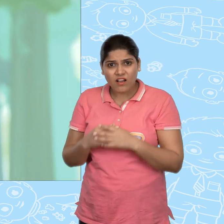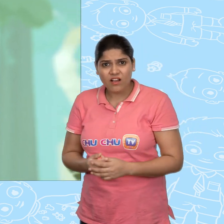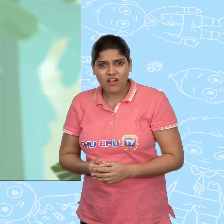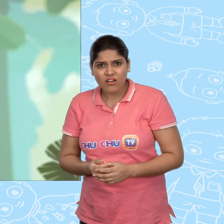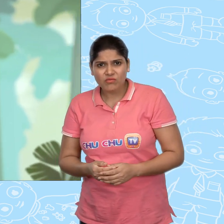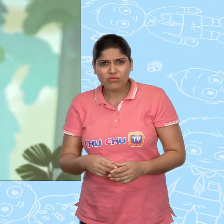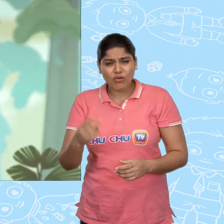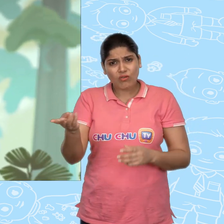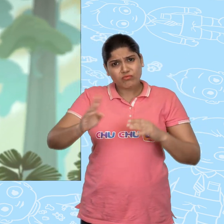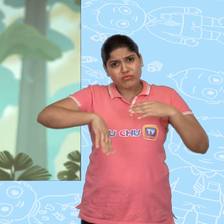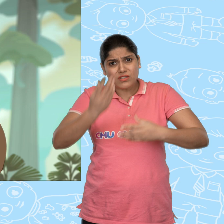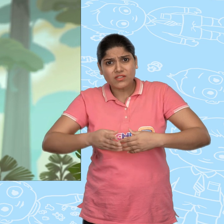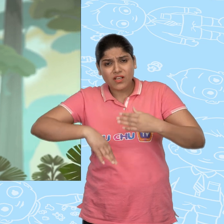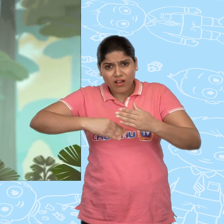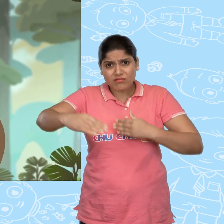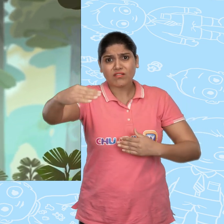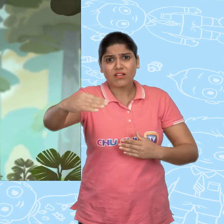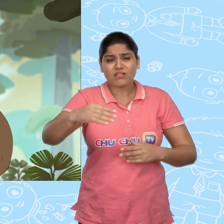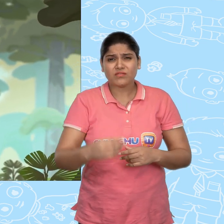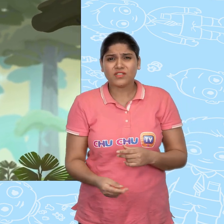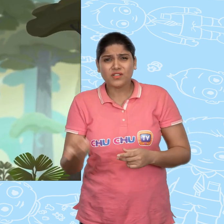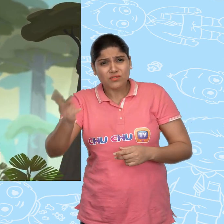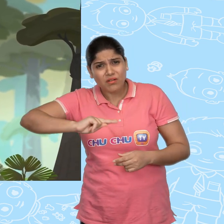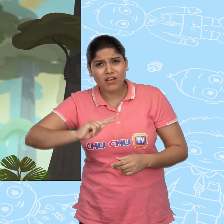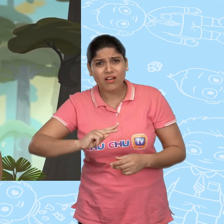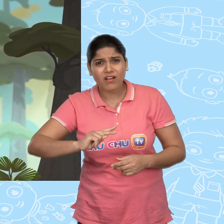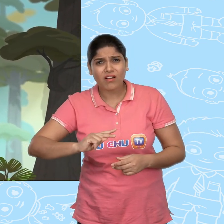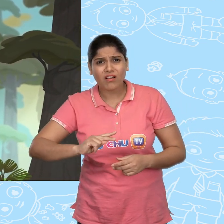हह! वो फिर आगे निकल गया दोबारा!